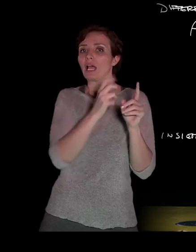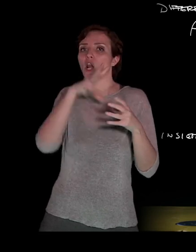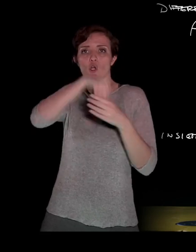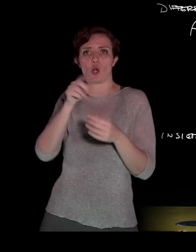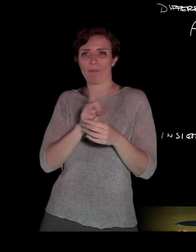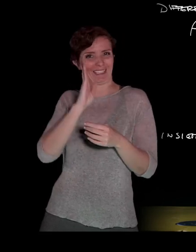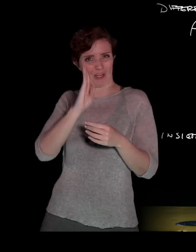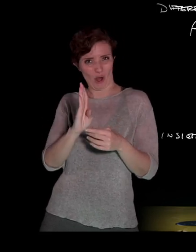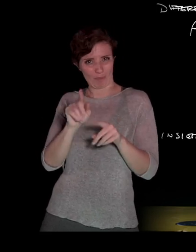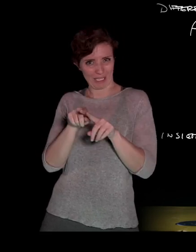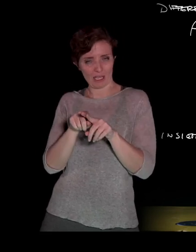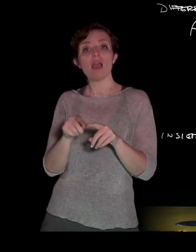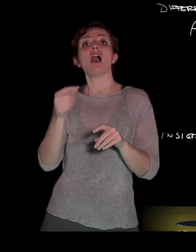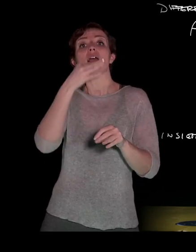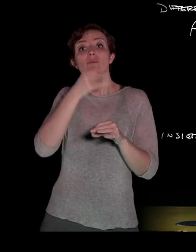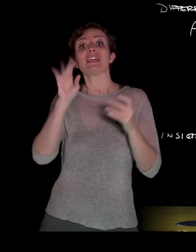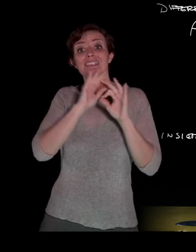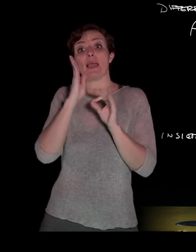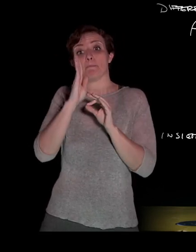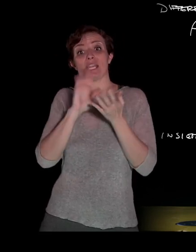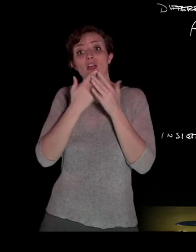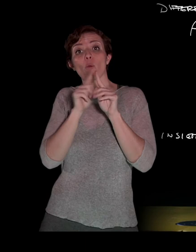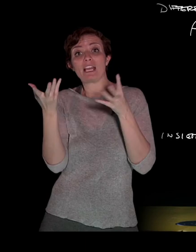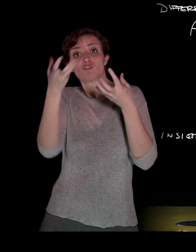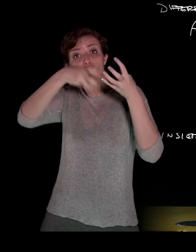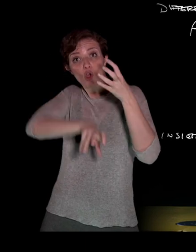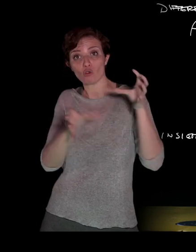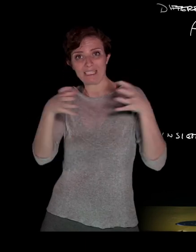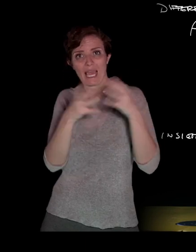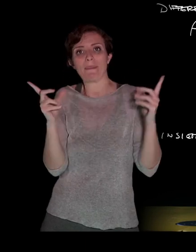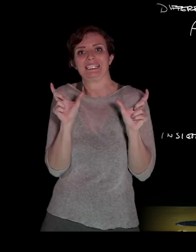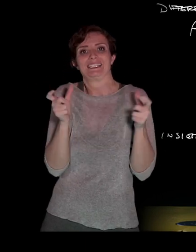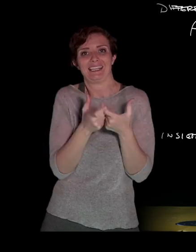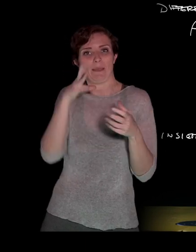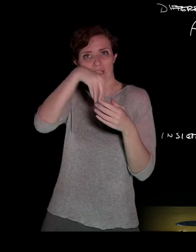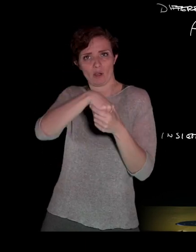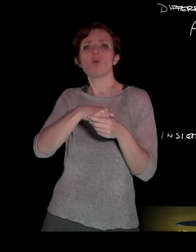Di conseguenza, nel caso in cui 'B' sia un sottoinsieme, strettamente incluso nell'insieme 'A', avremmo una coincidenza...